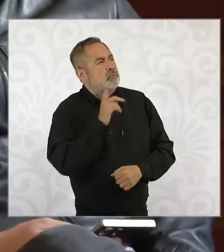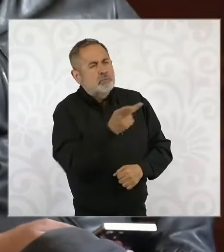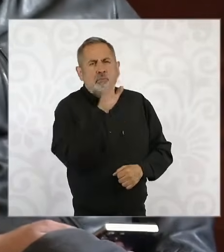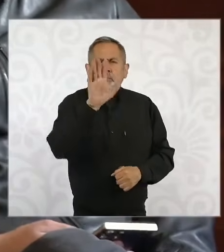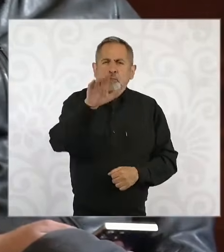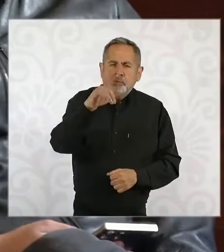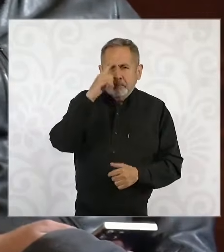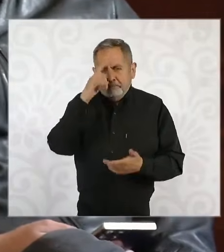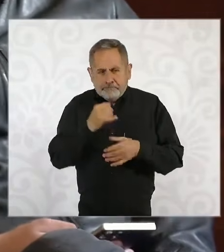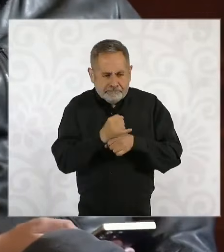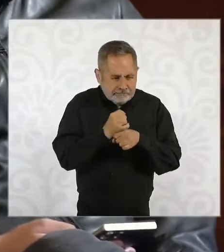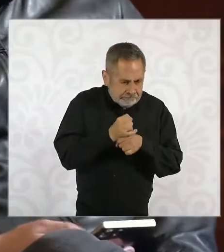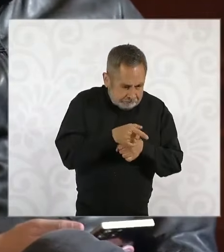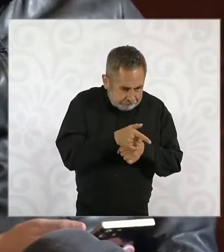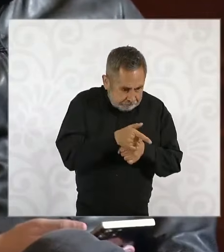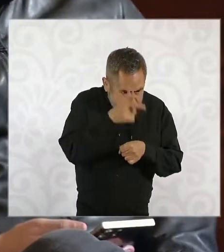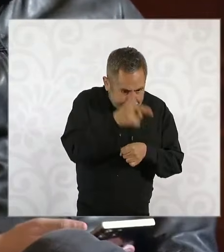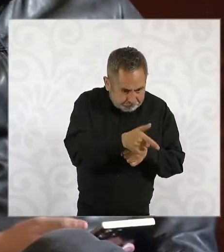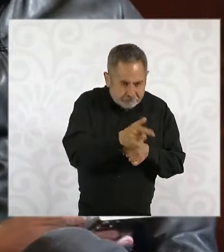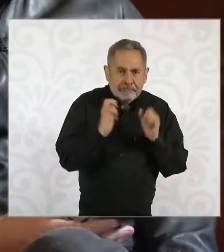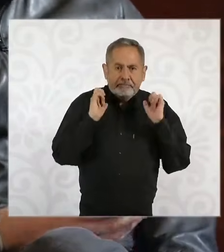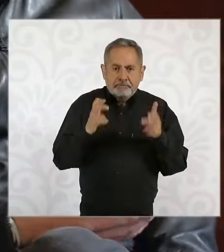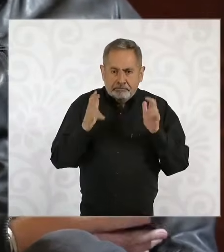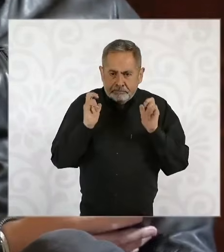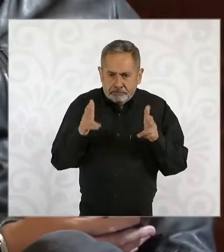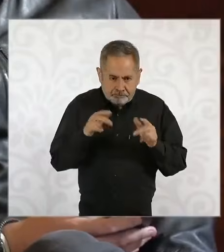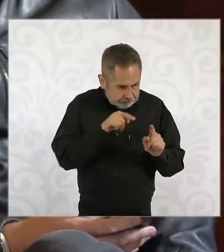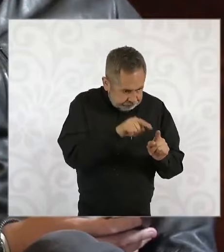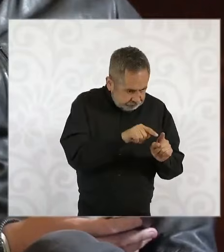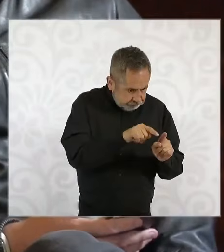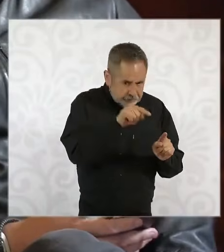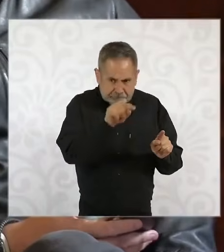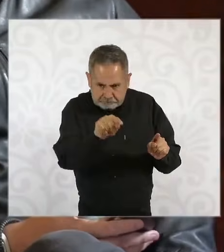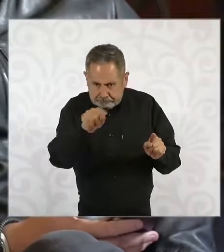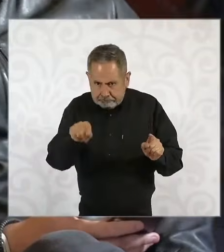la redundancia, en Chiapas, y a identificar otros sitios o espacios rituales que todavía permanecen